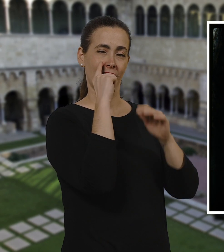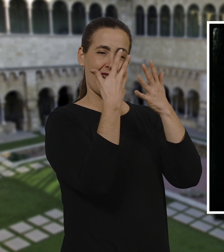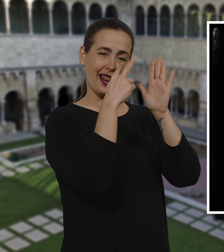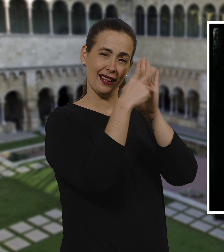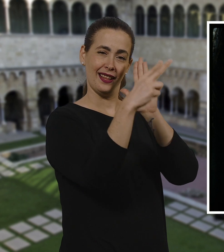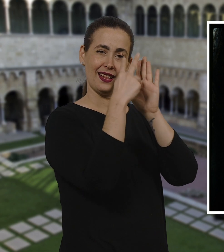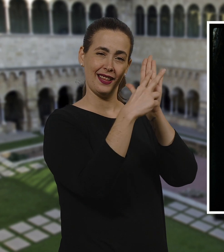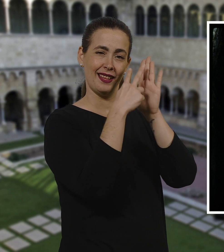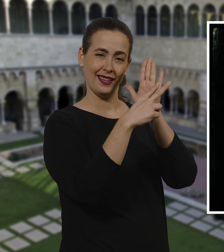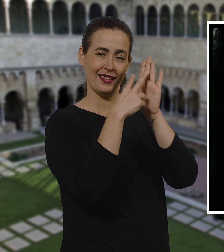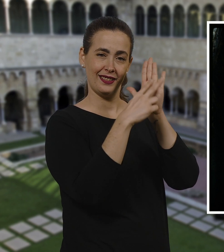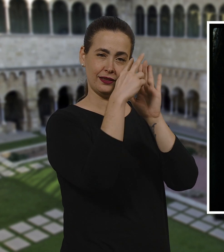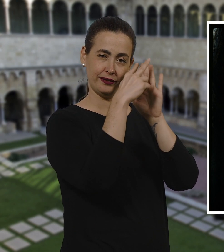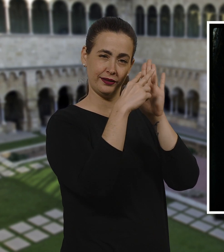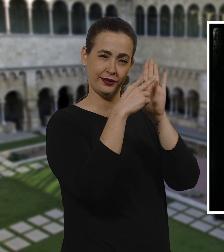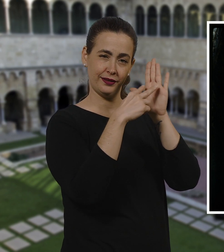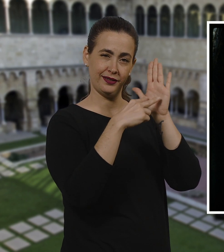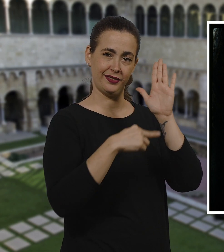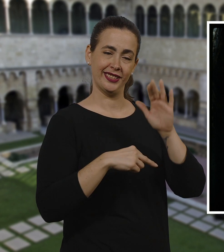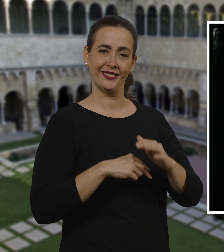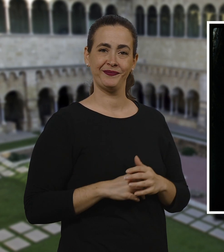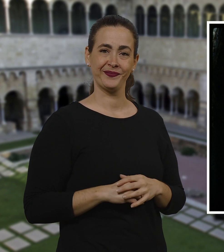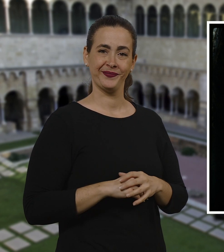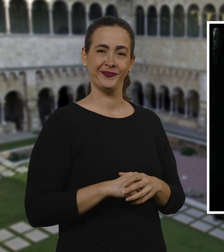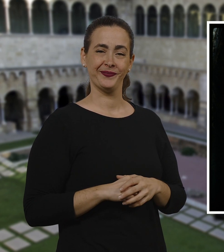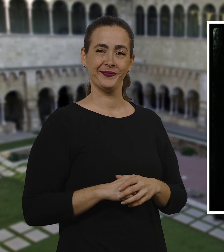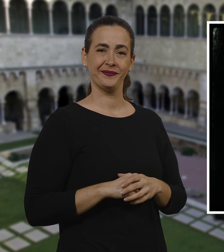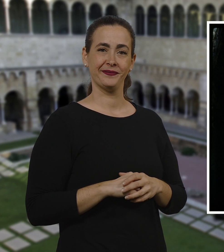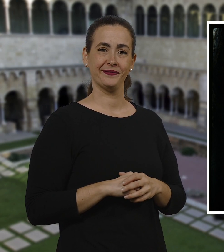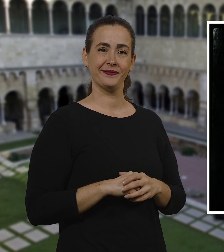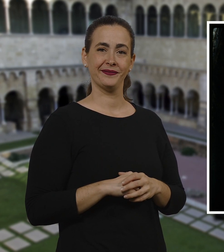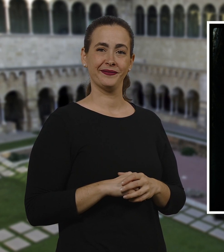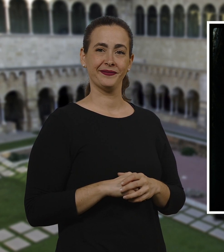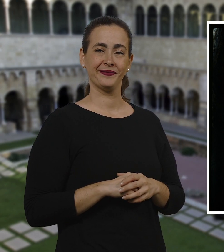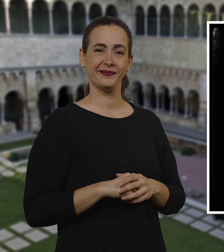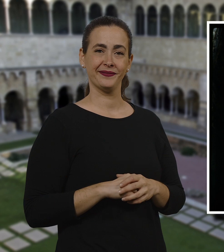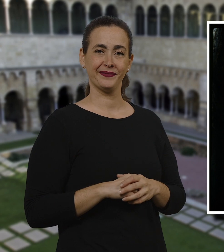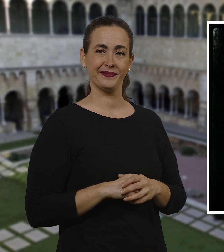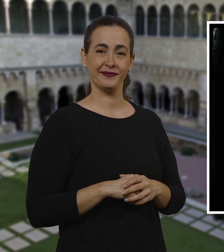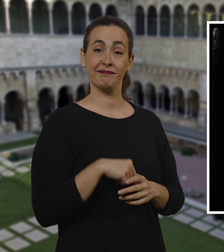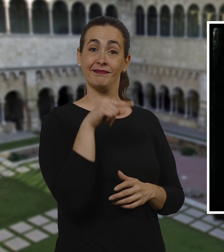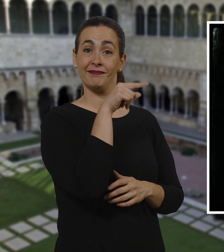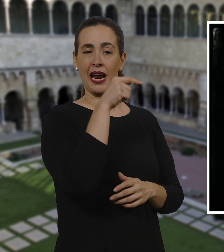Hec est Arnalli, sculptoris forma Catelli, qui claustrum tale construxit perpetuale